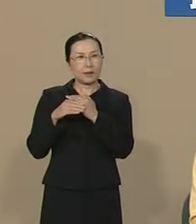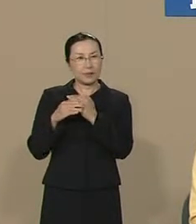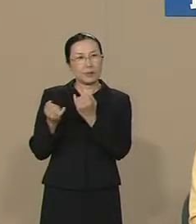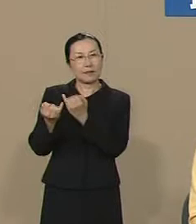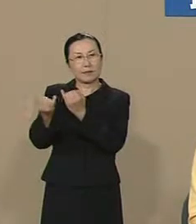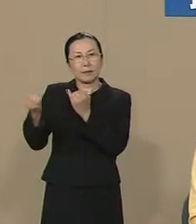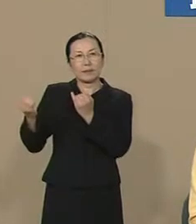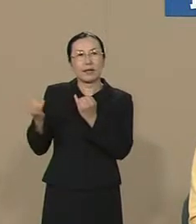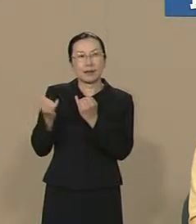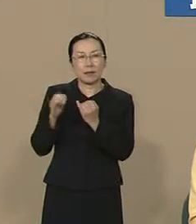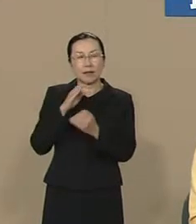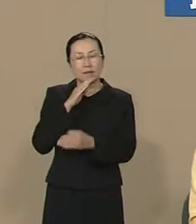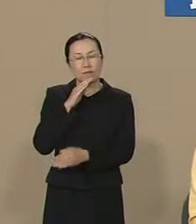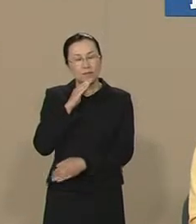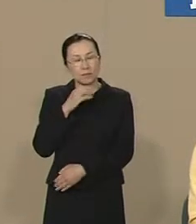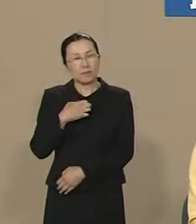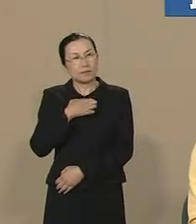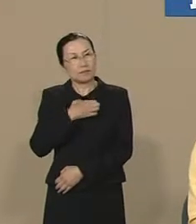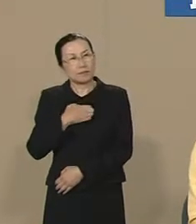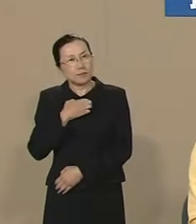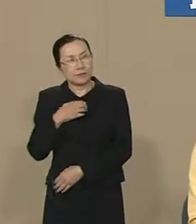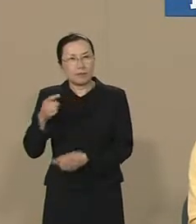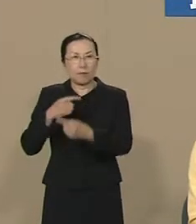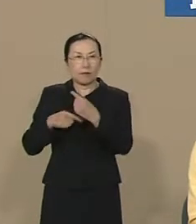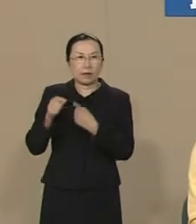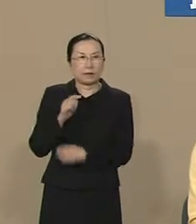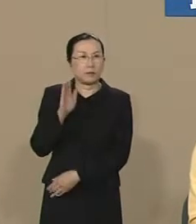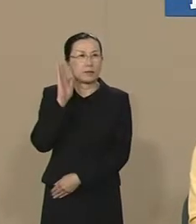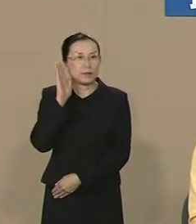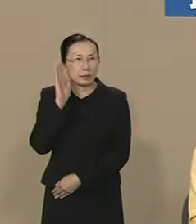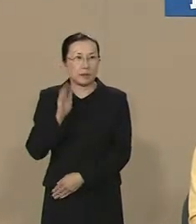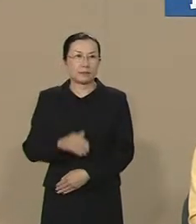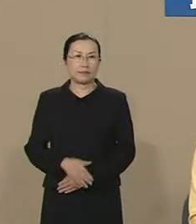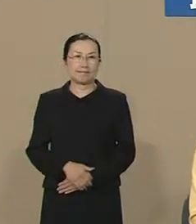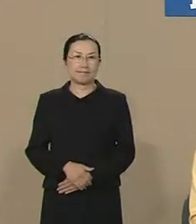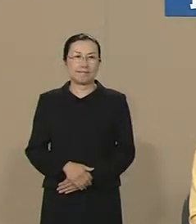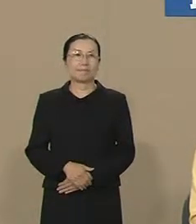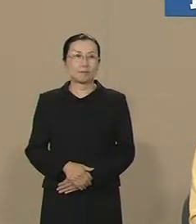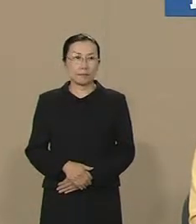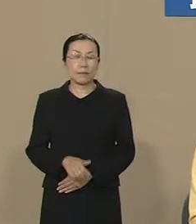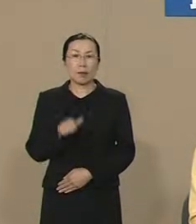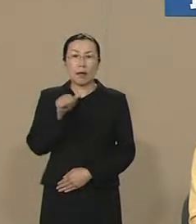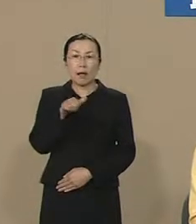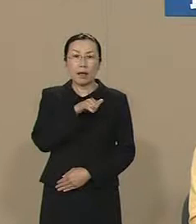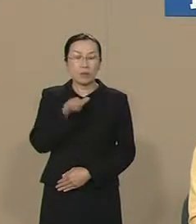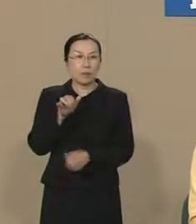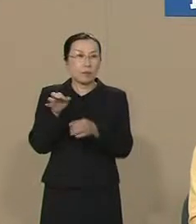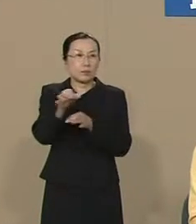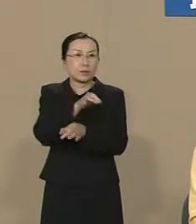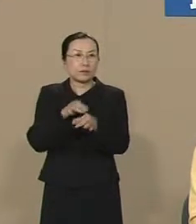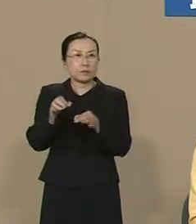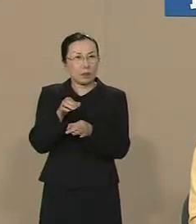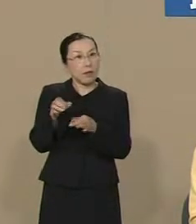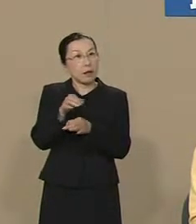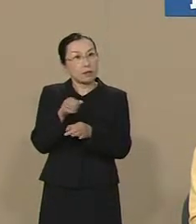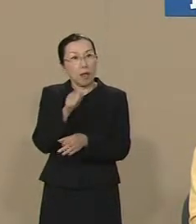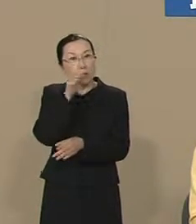本当に深刻な話を聞くことが､ よくあります｡ アベノミクスで景気が 良くなっている実感はないし､